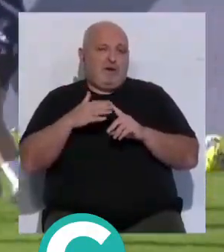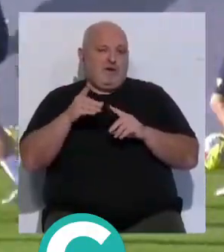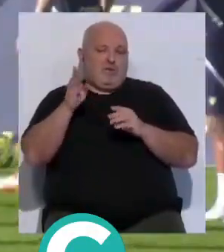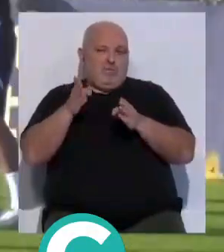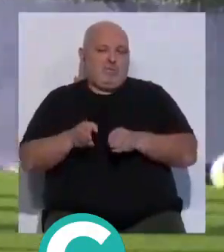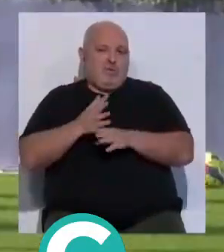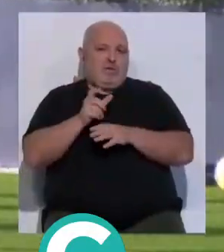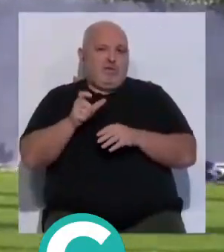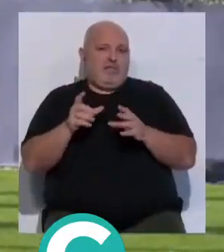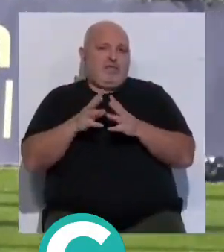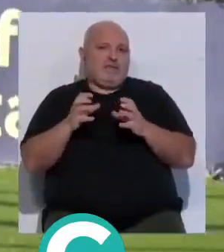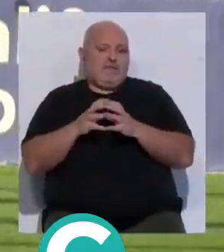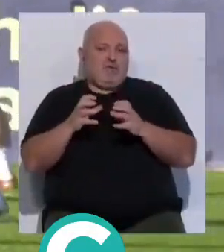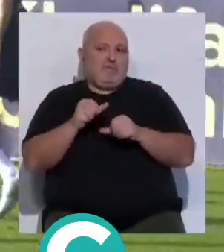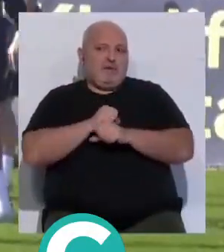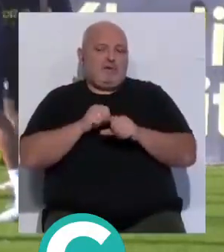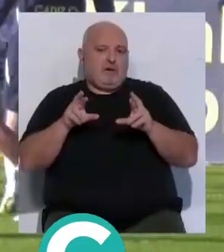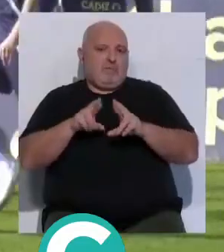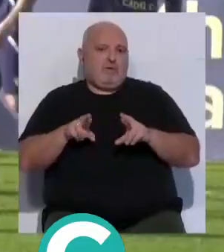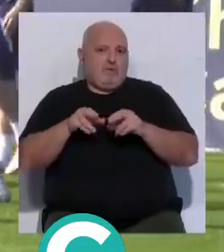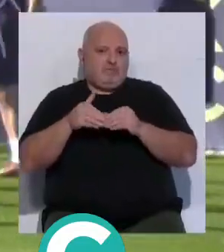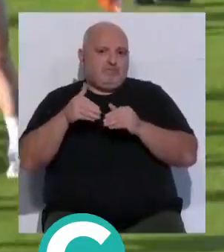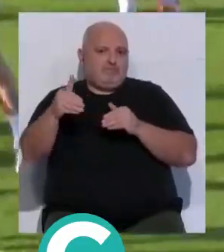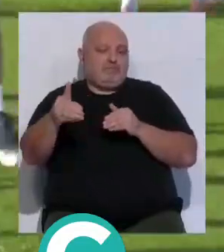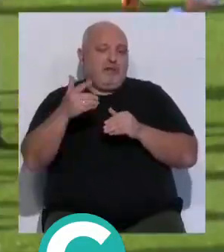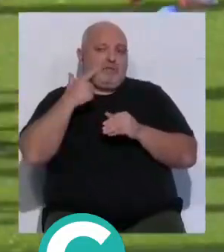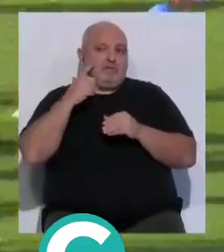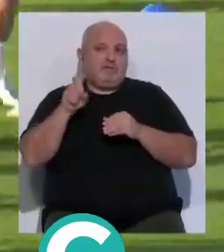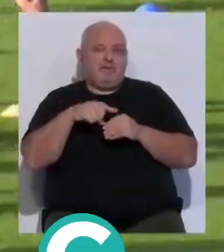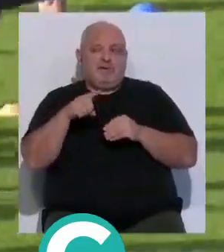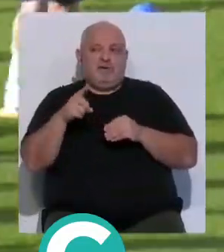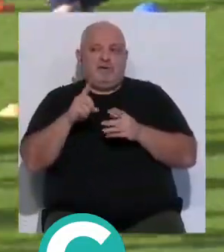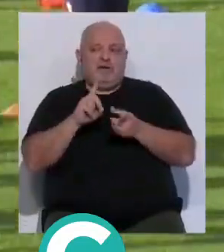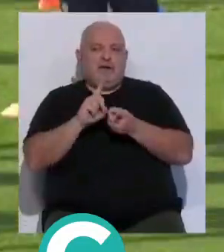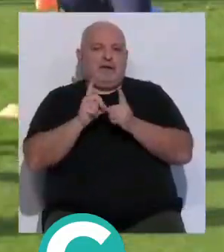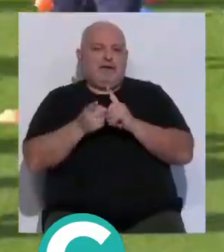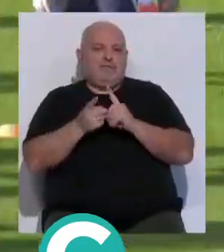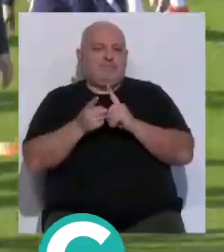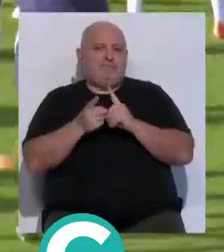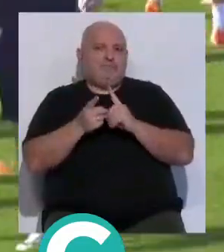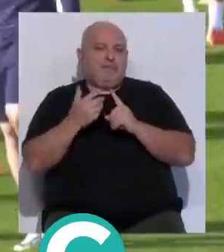jugador que le deseamos una pronta recuperación y a ver si puede cambiar esa mala noticia que